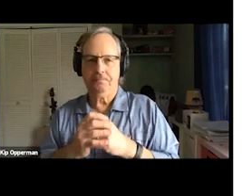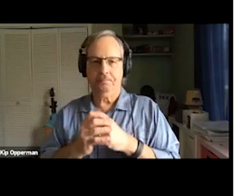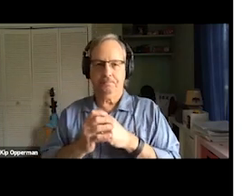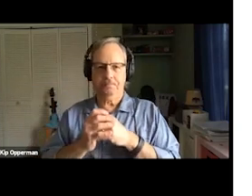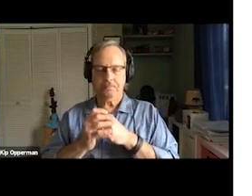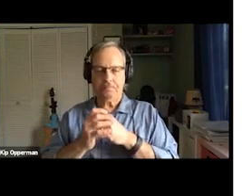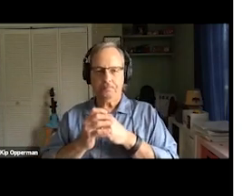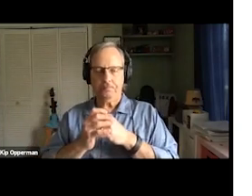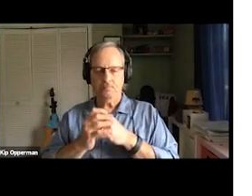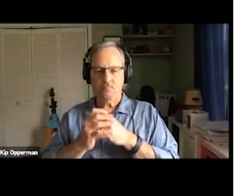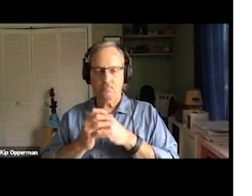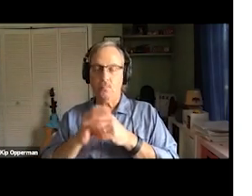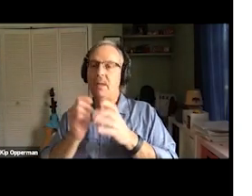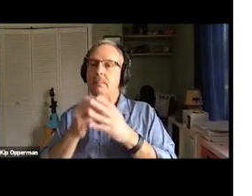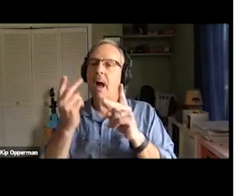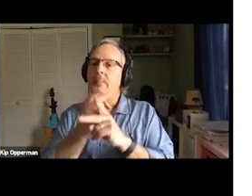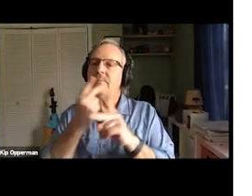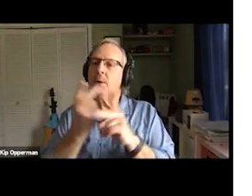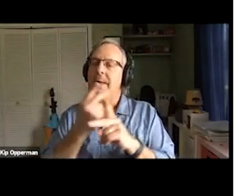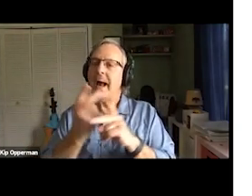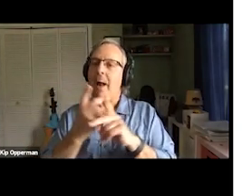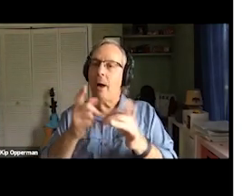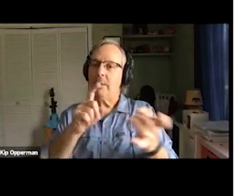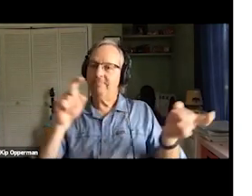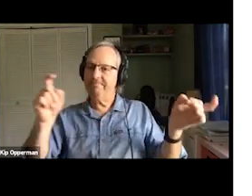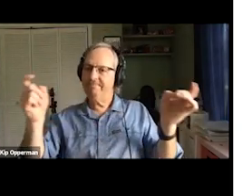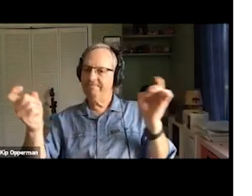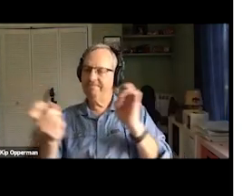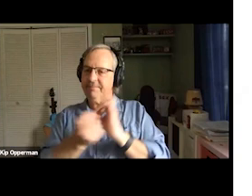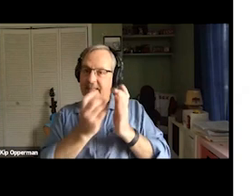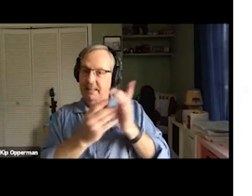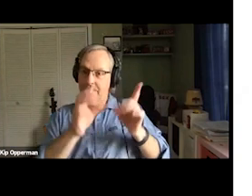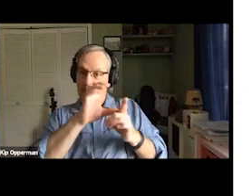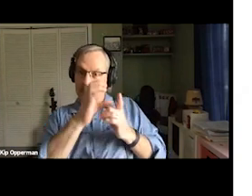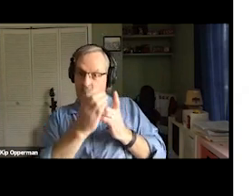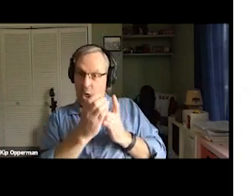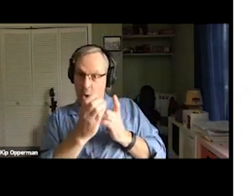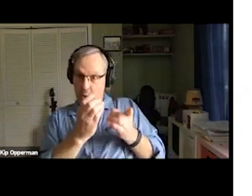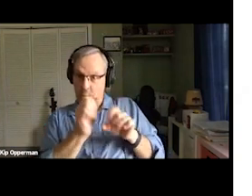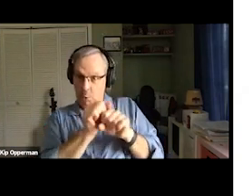Se trata de descubrir cómo cambiar parte de la cultura de la forma en que trabaja como individuo,